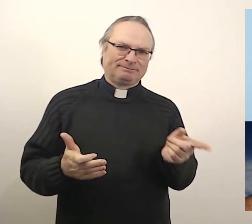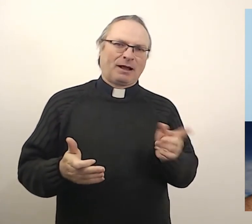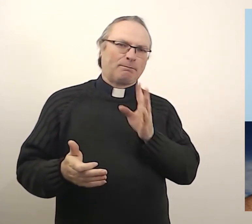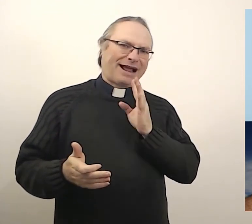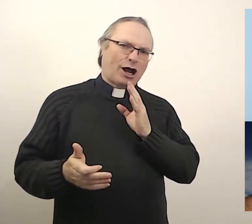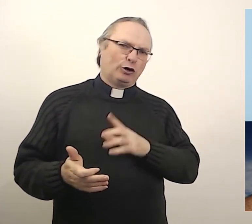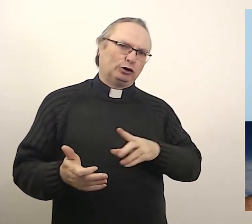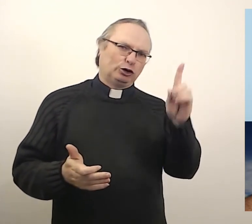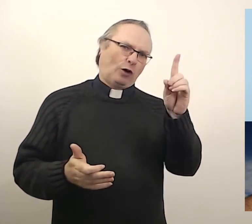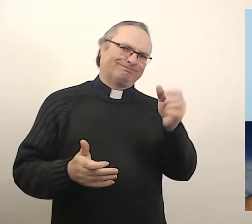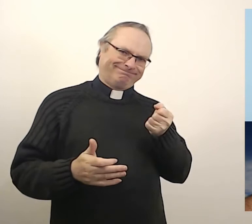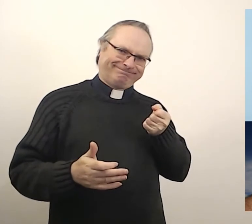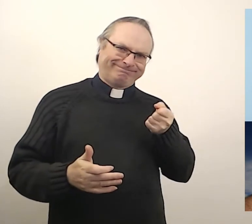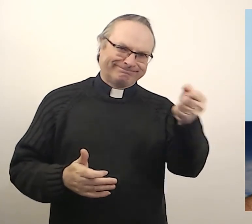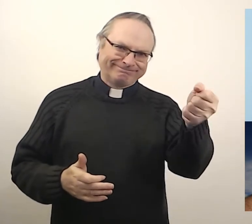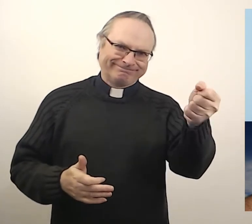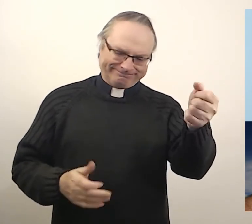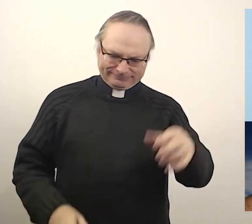La Parole de Dieu victorieuse.